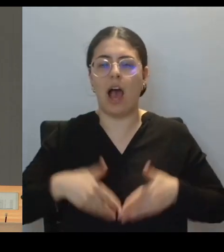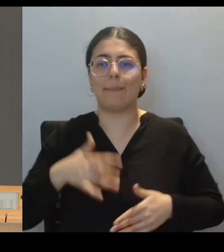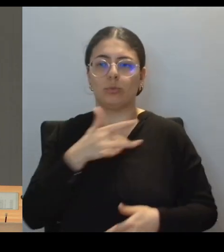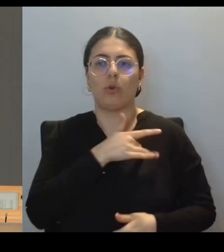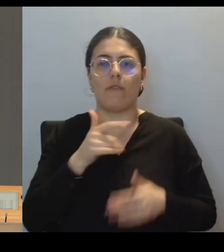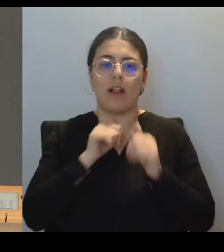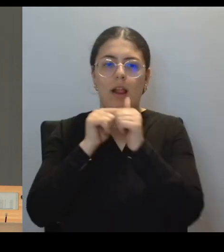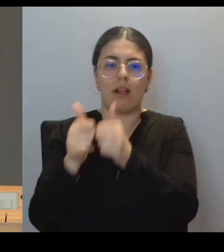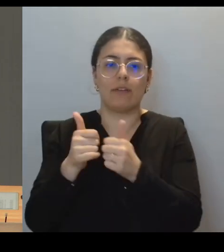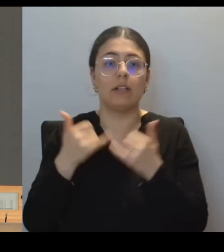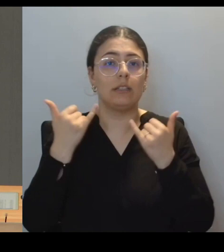Bitte schön